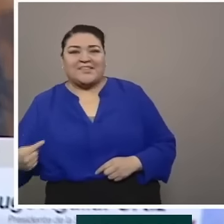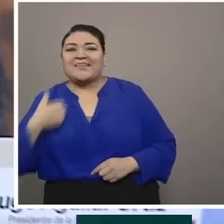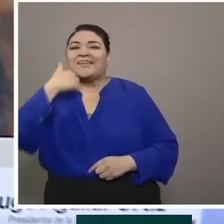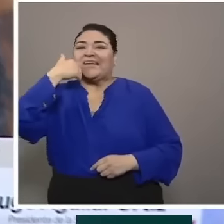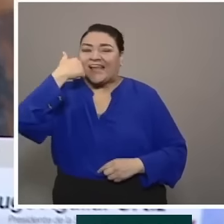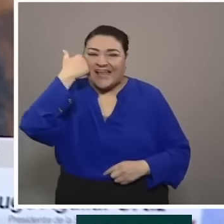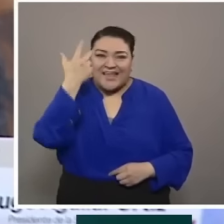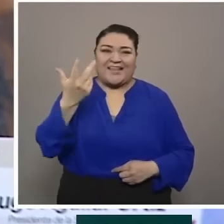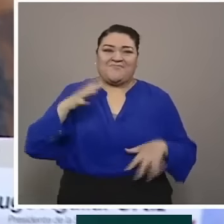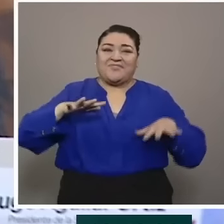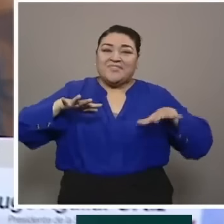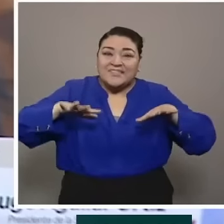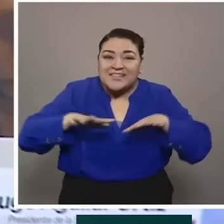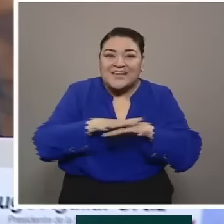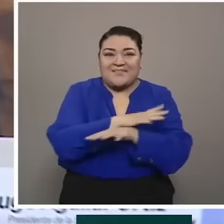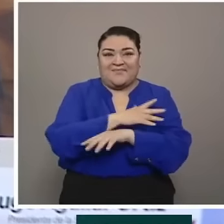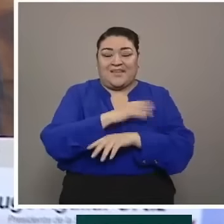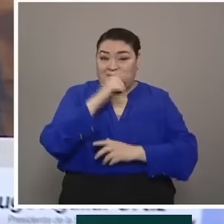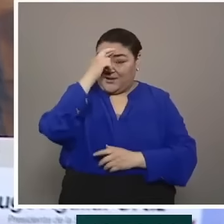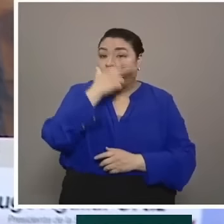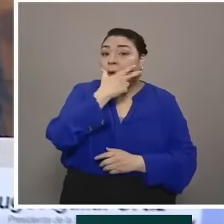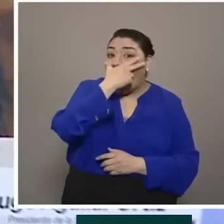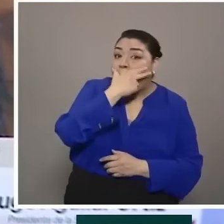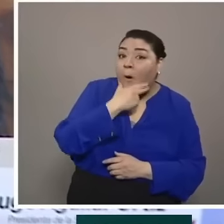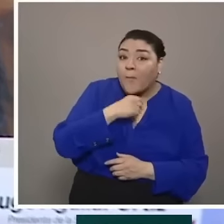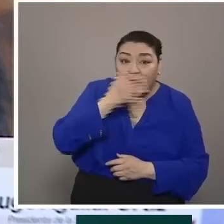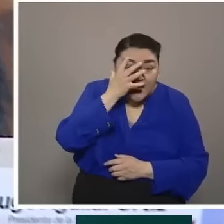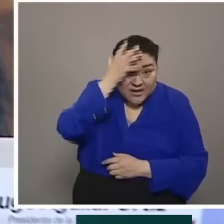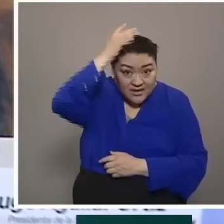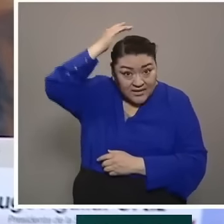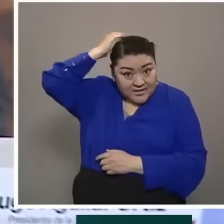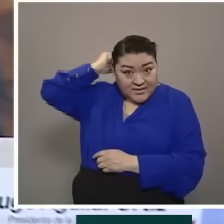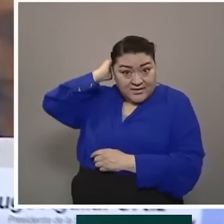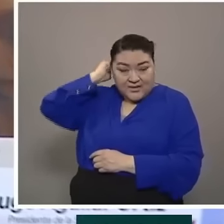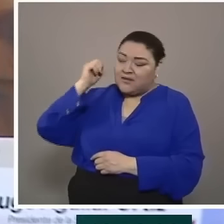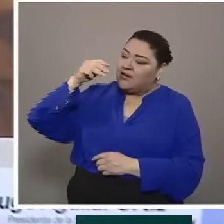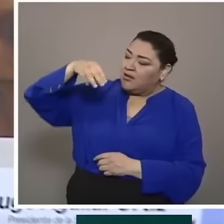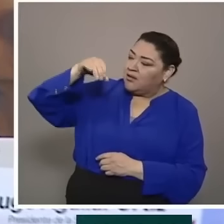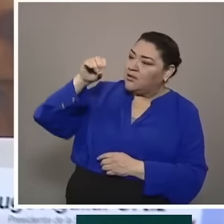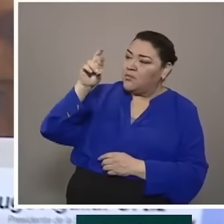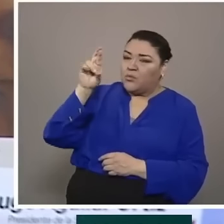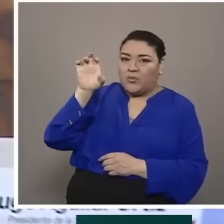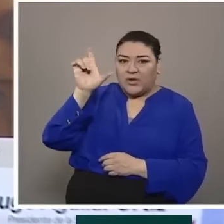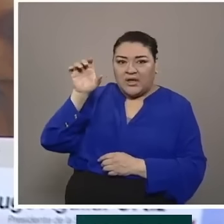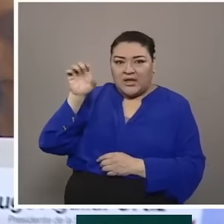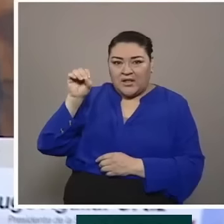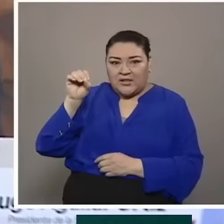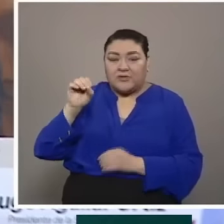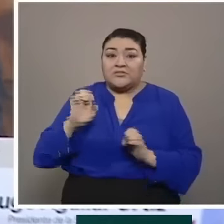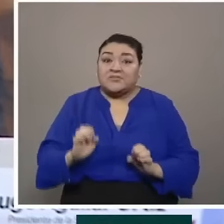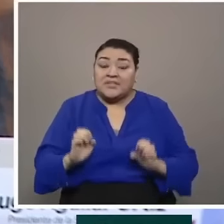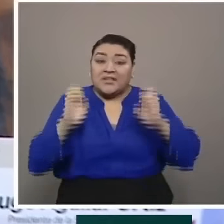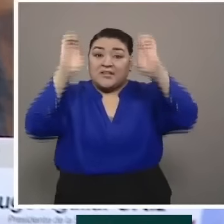palabras de José María Morelos y Pavón que llenan las paredes de nuestros edificios judiciales.